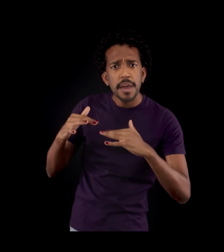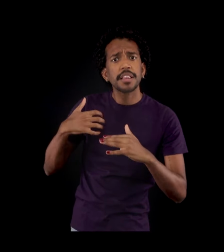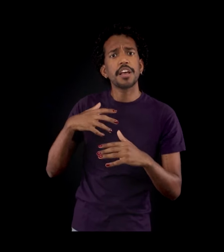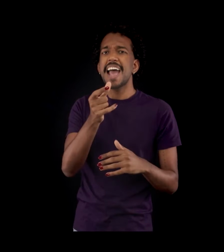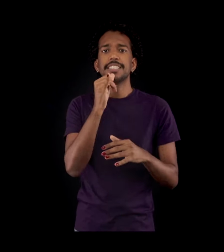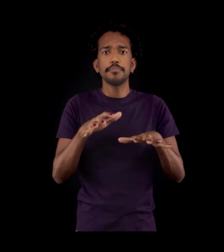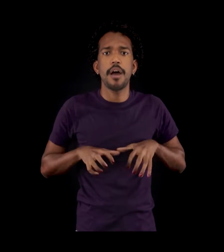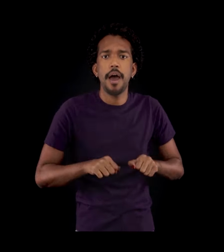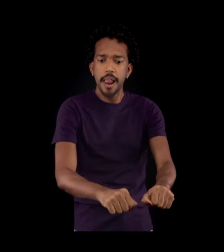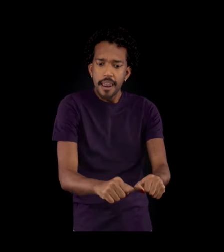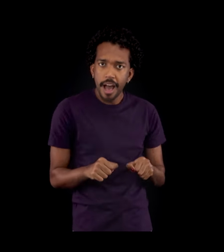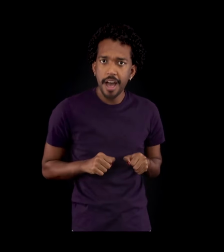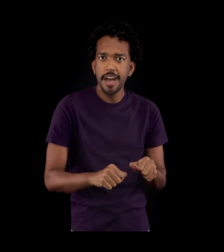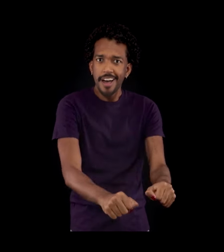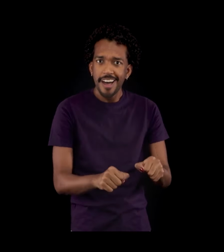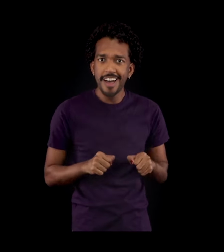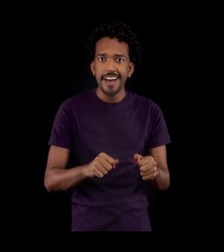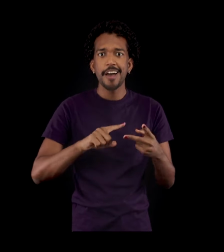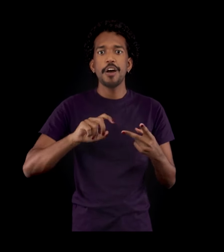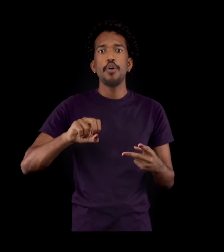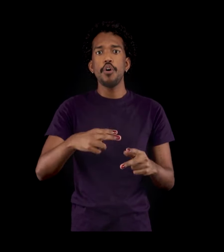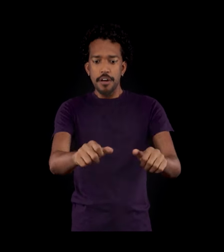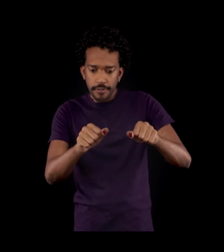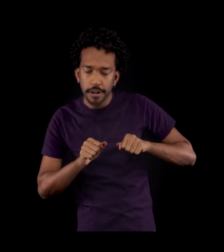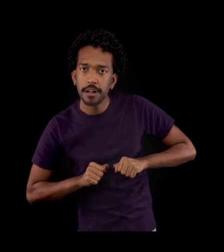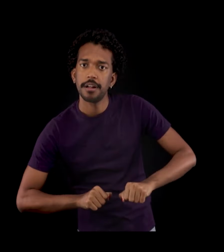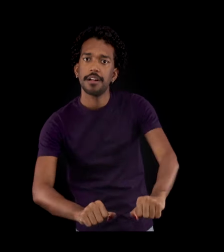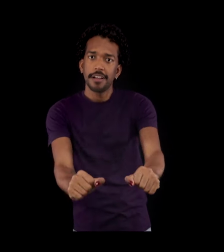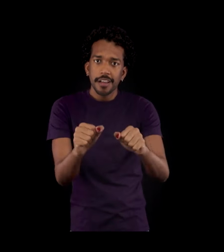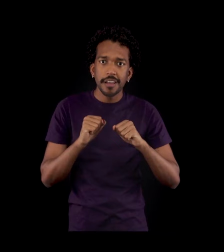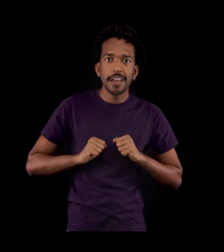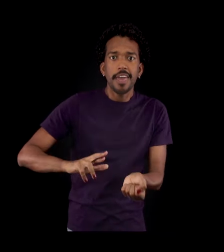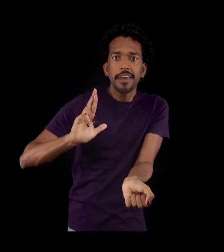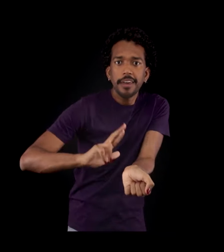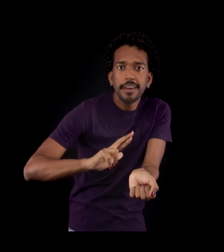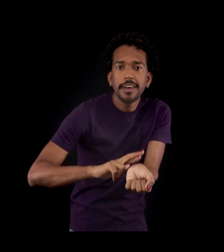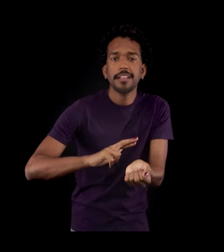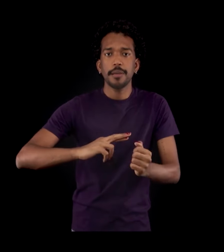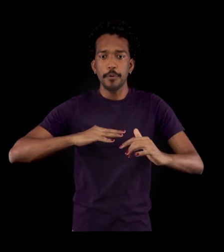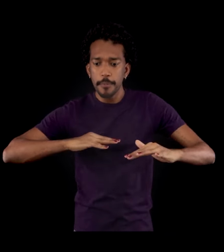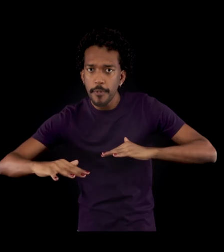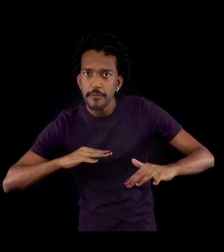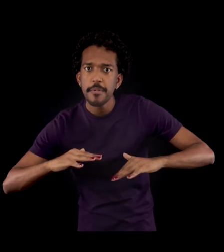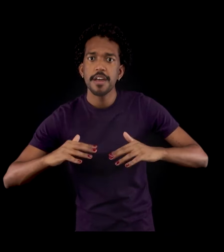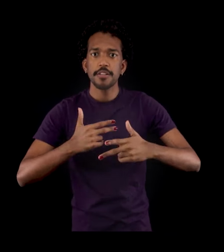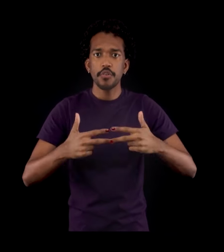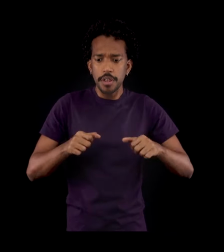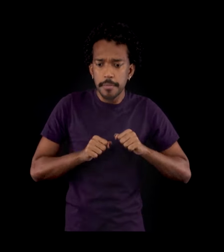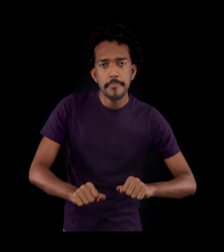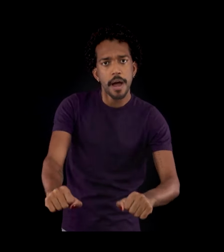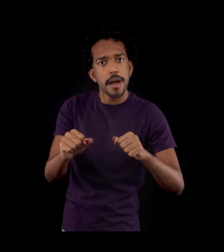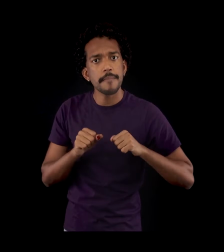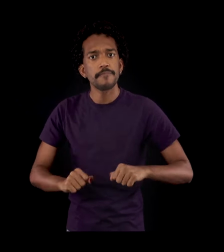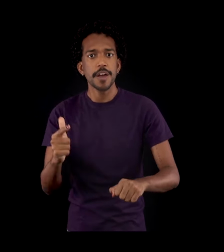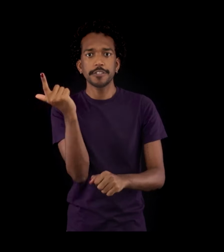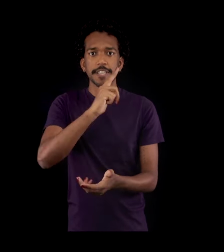porque quando pego ralar e vou mudando a partir da dinâmica disso, aquilo e aquilo outro, até que se chegue em outra coisa.